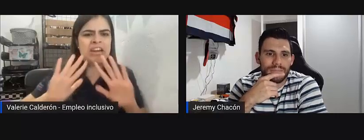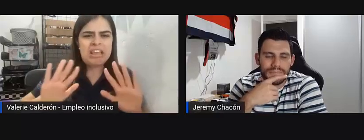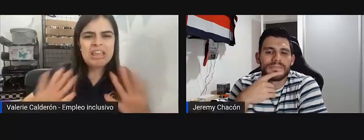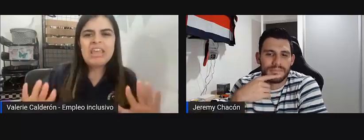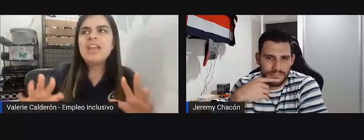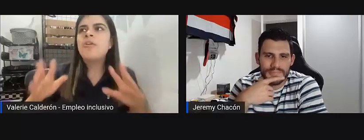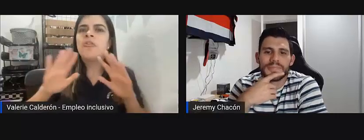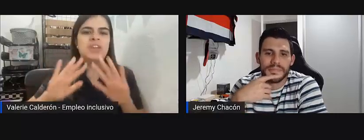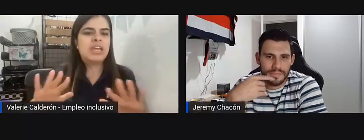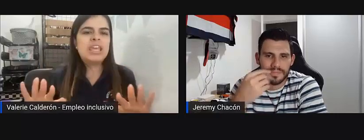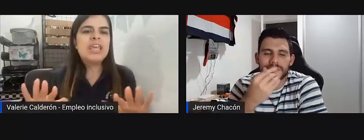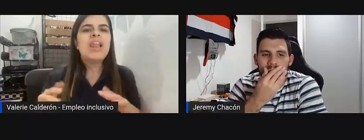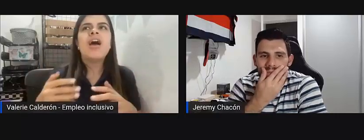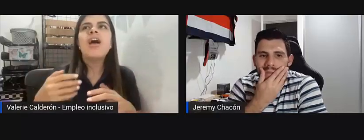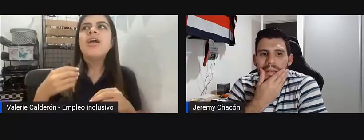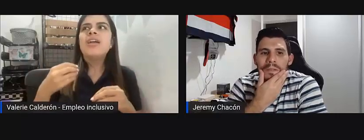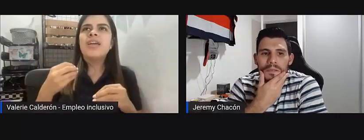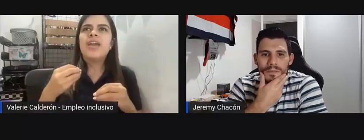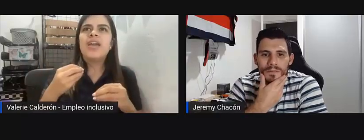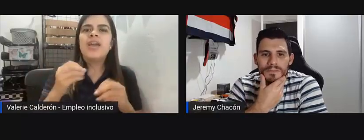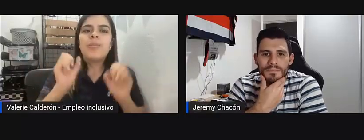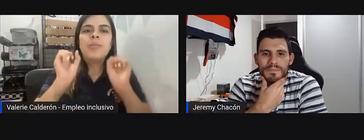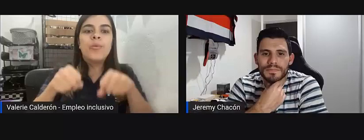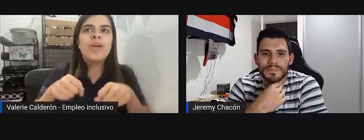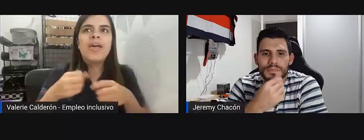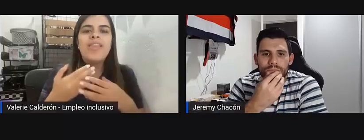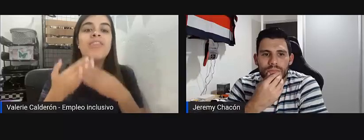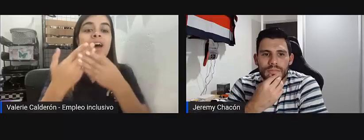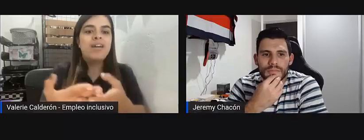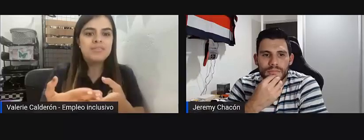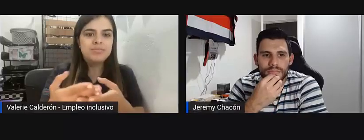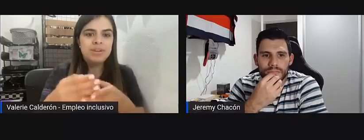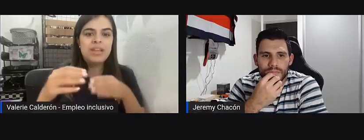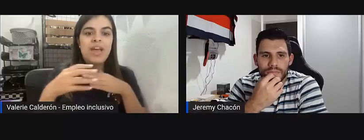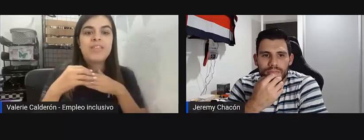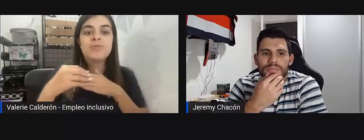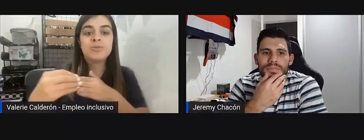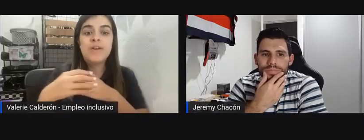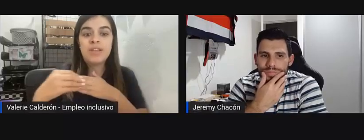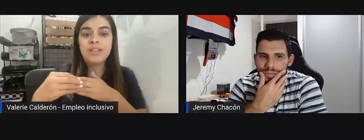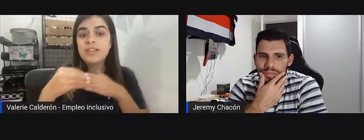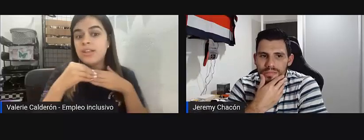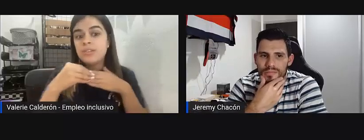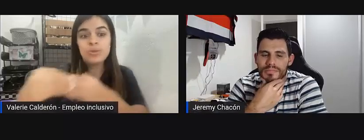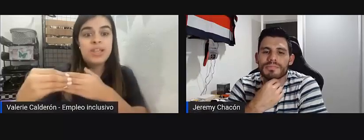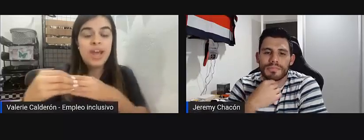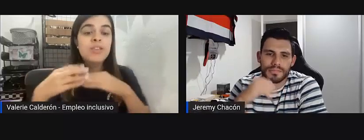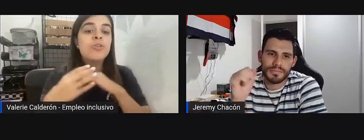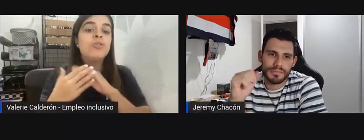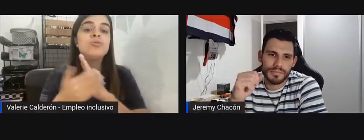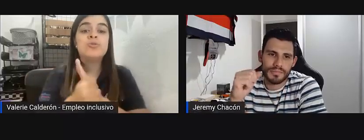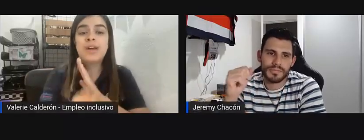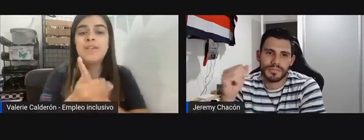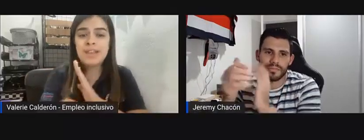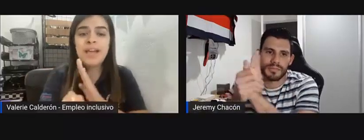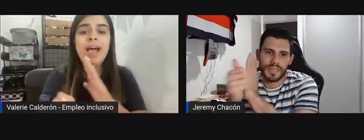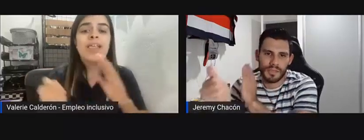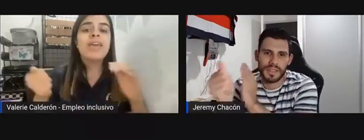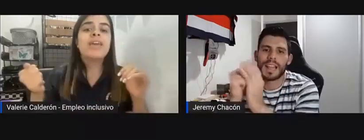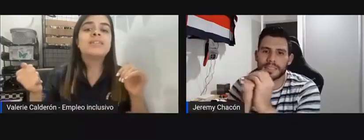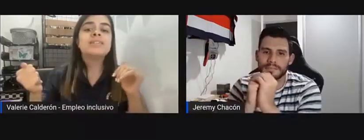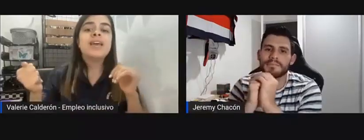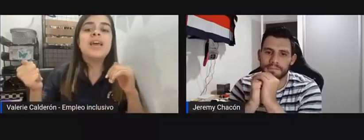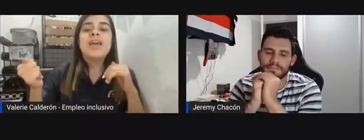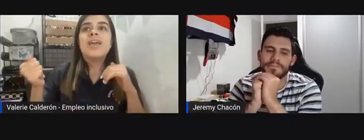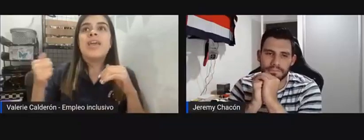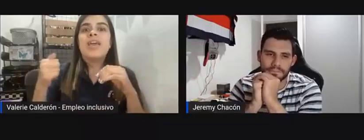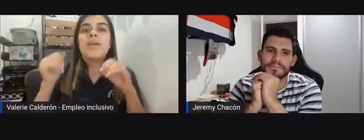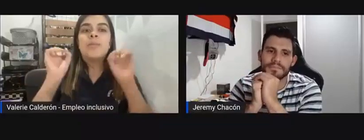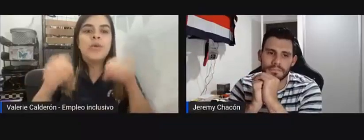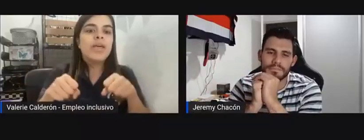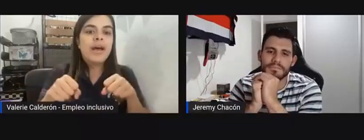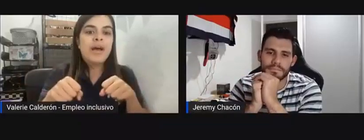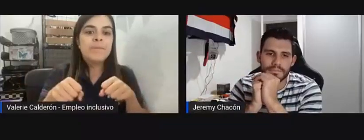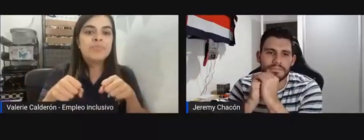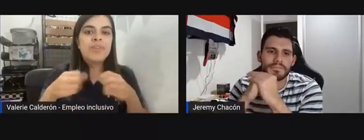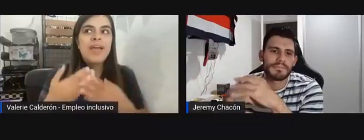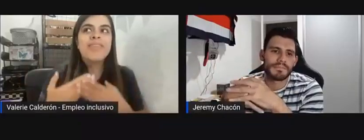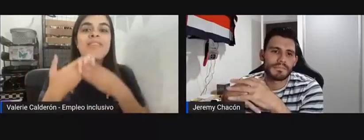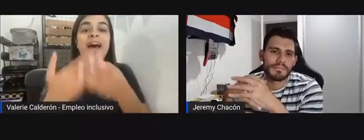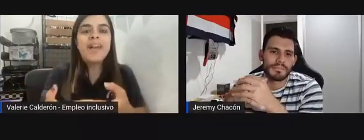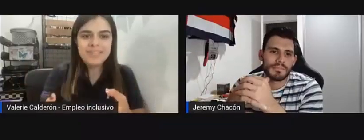tranquilo tranquila que pueda dar verdad de sus desde su liderazgo sus habilidades que pueda dar